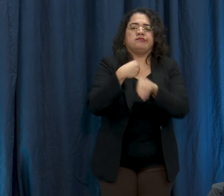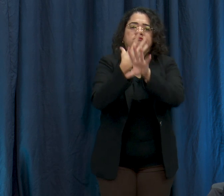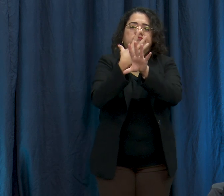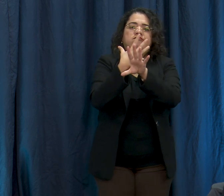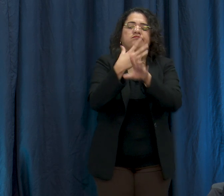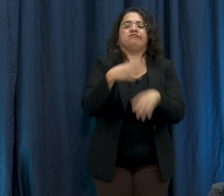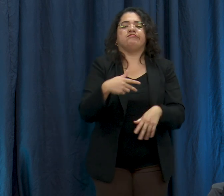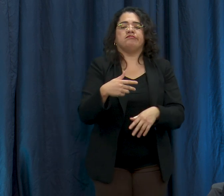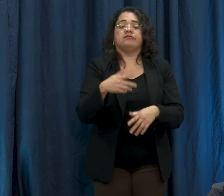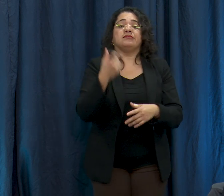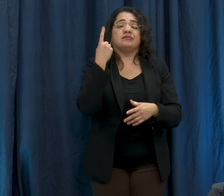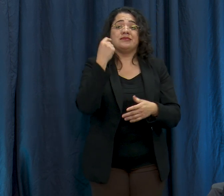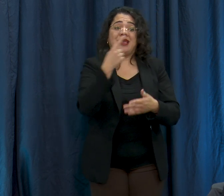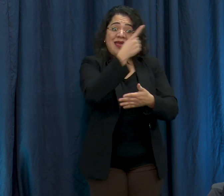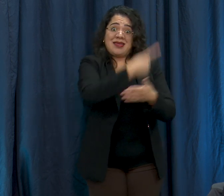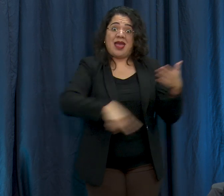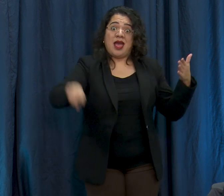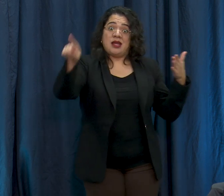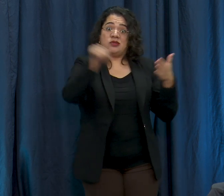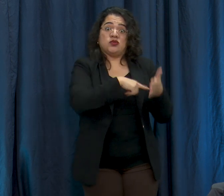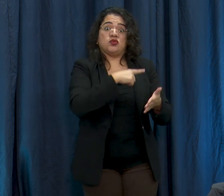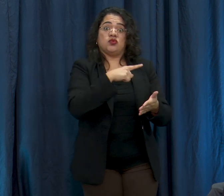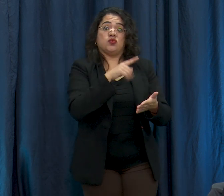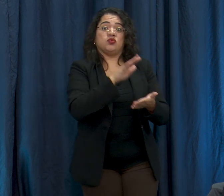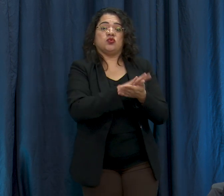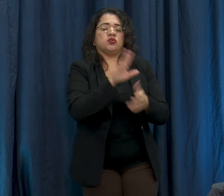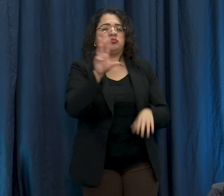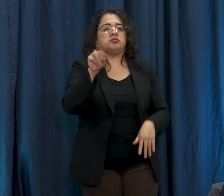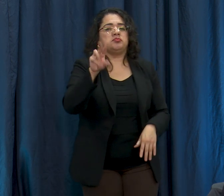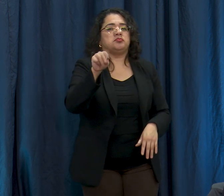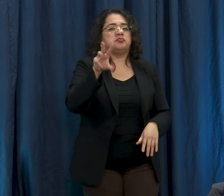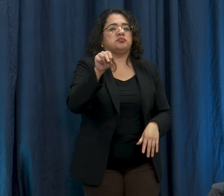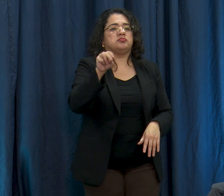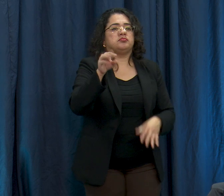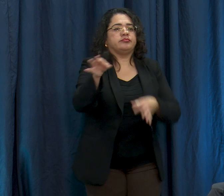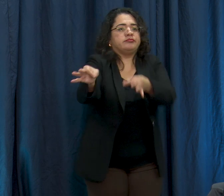cancer lar las clases yo terminar la no escolar temprano por ejemplo porque los